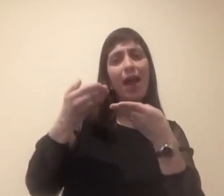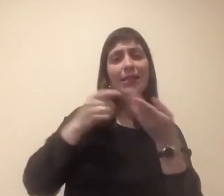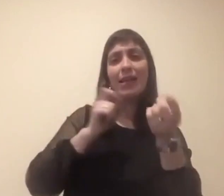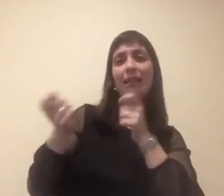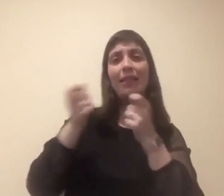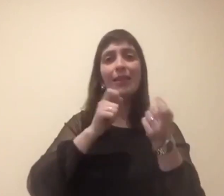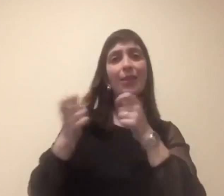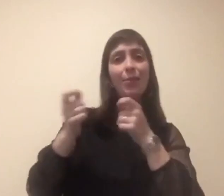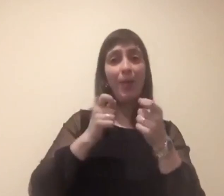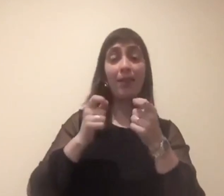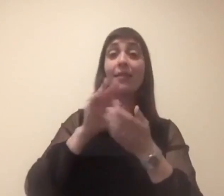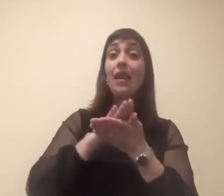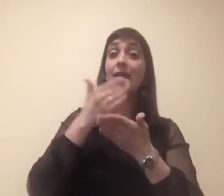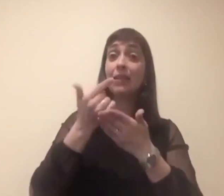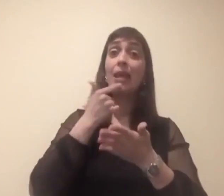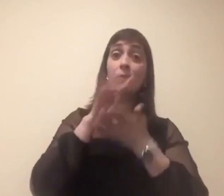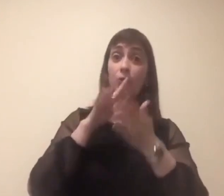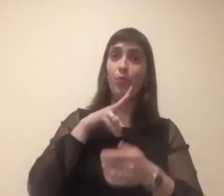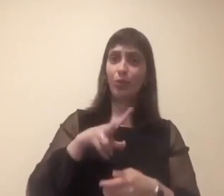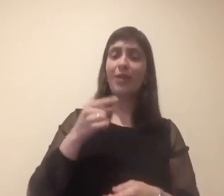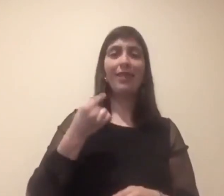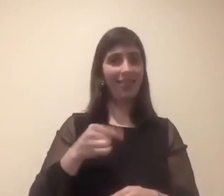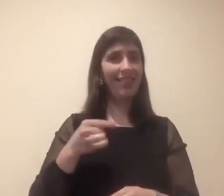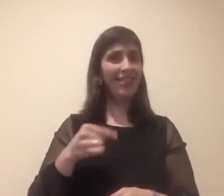e teremos conversas e debates sobre o tema, com interpretação em Língua Gestual Portuguesa